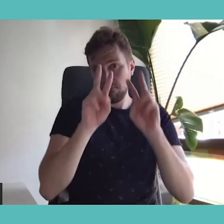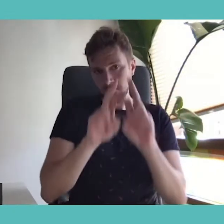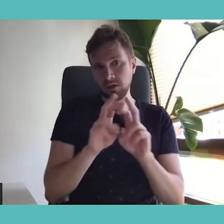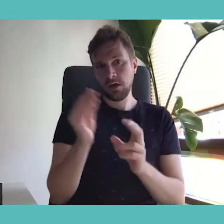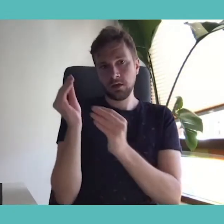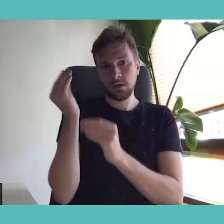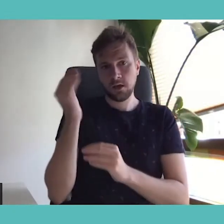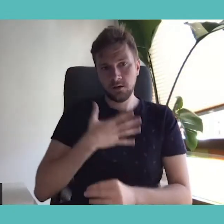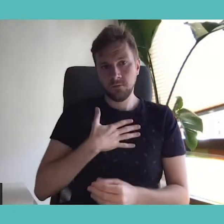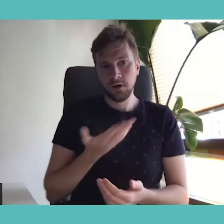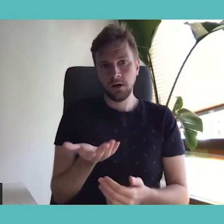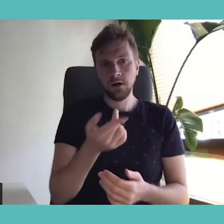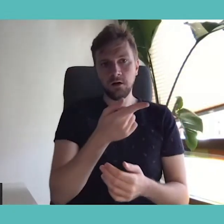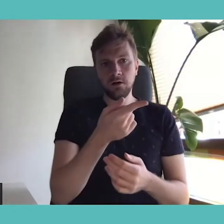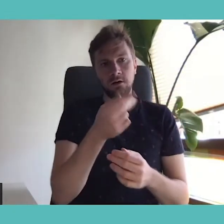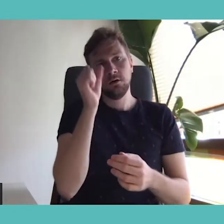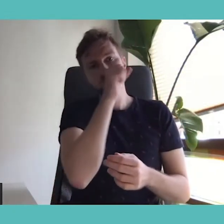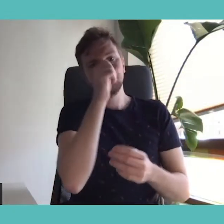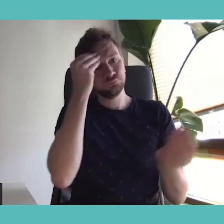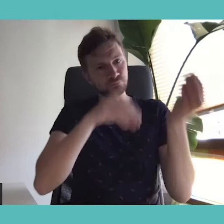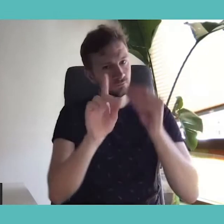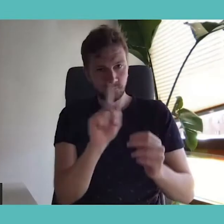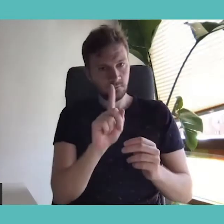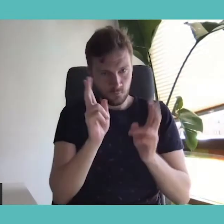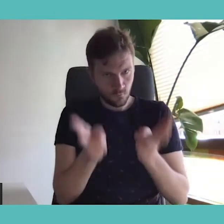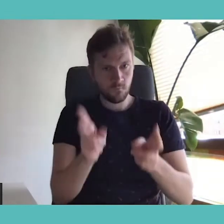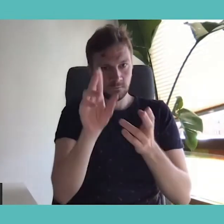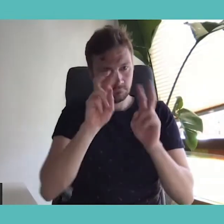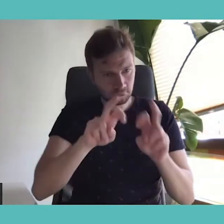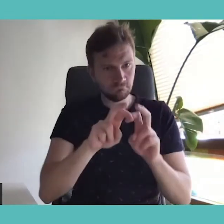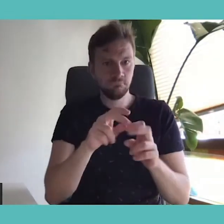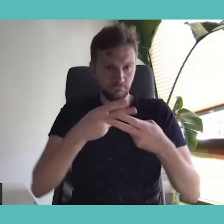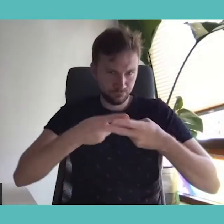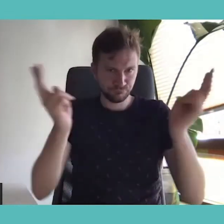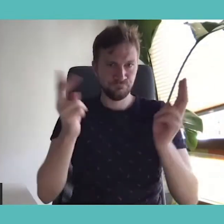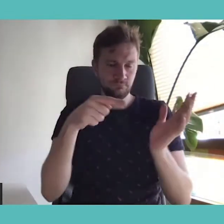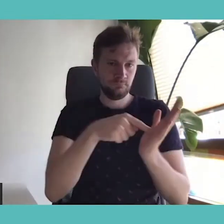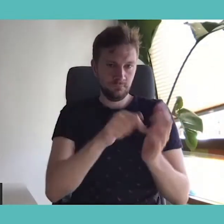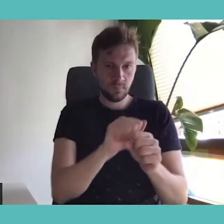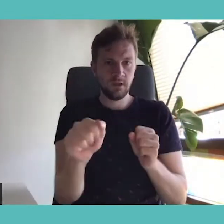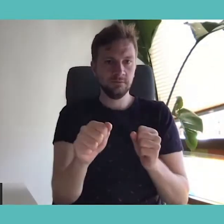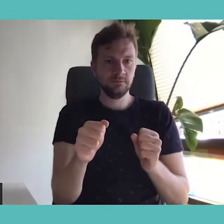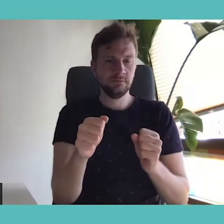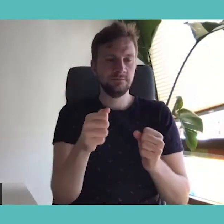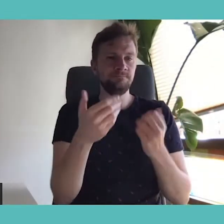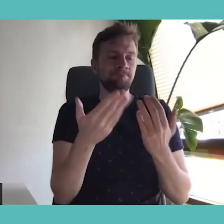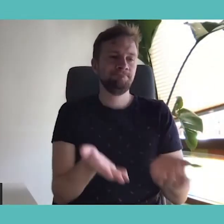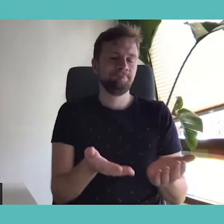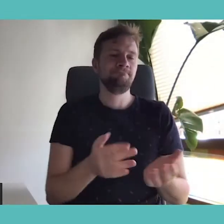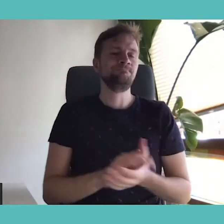To konkretne wyniki. Są wiarygodne, poparte badaniami, analizami. Zostały opublikowane i są dostępne.